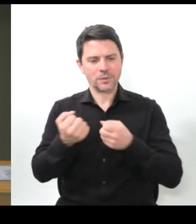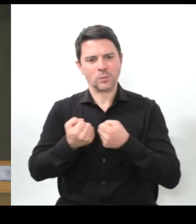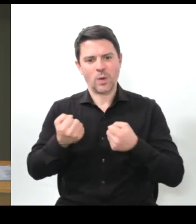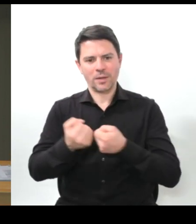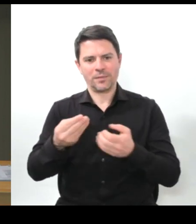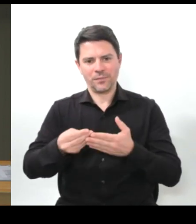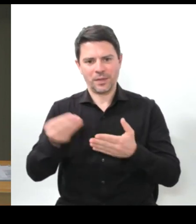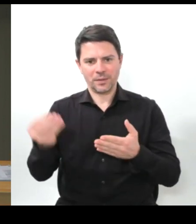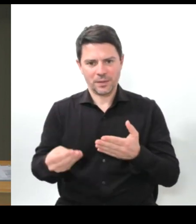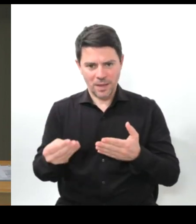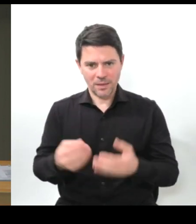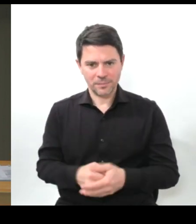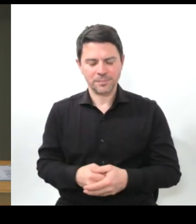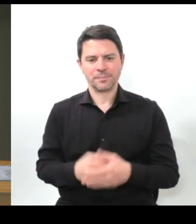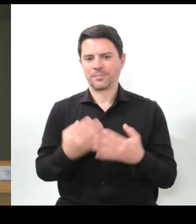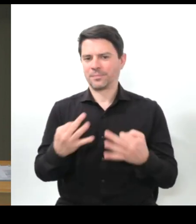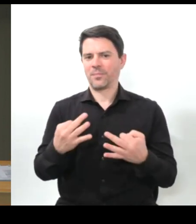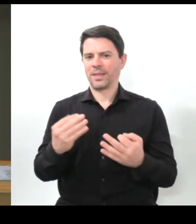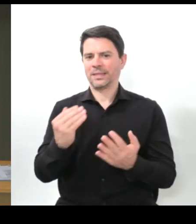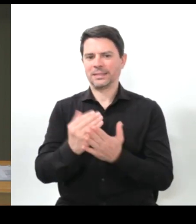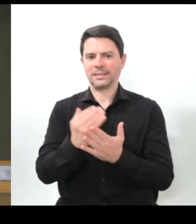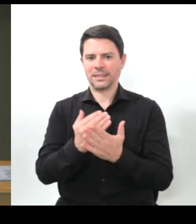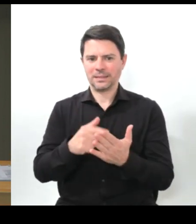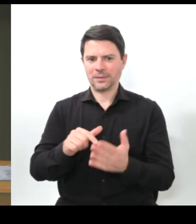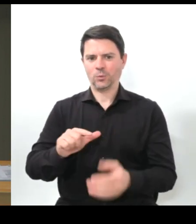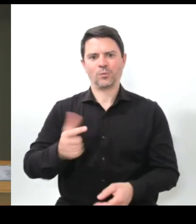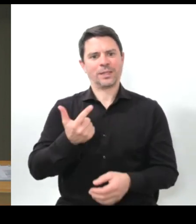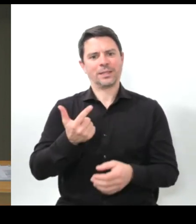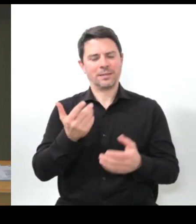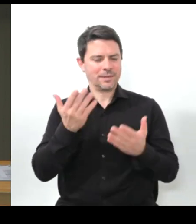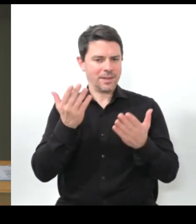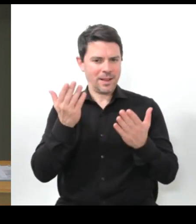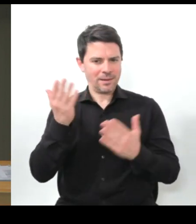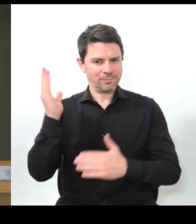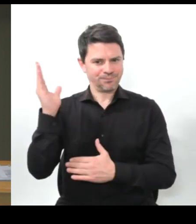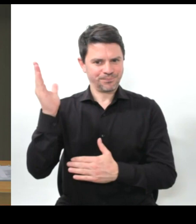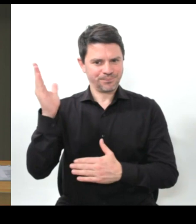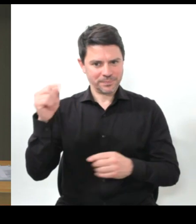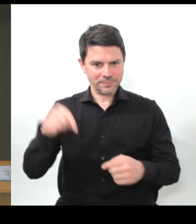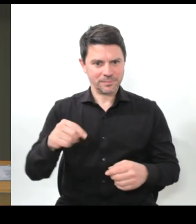Widerspruch höre ich dazu nicht. Eine Beratung ist nicht vorgesehen. Zu der Gesetzesvorlage